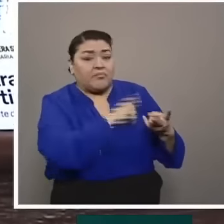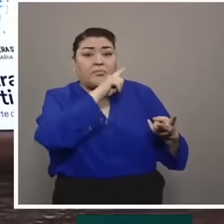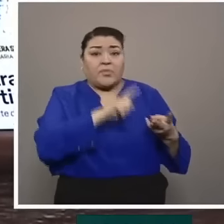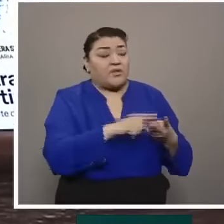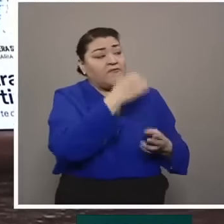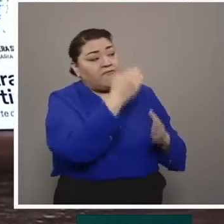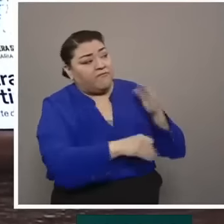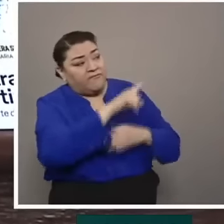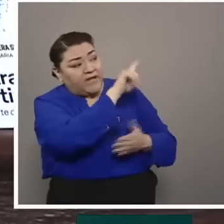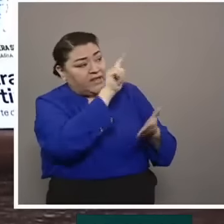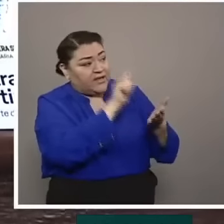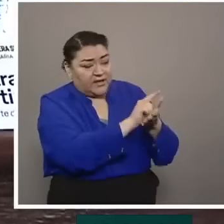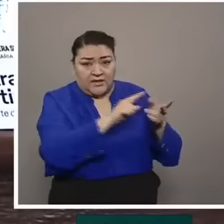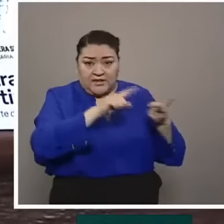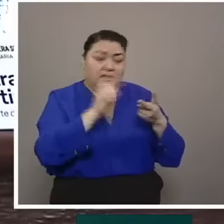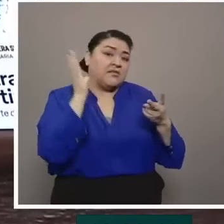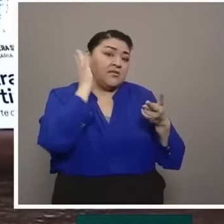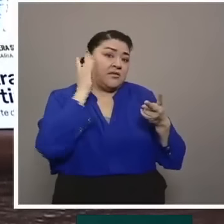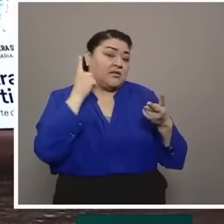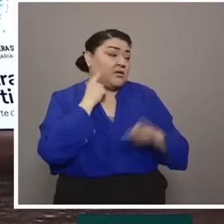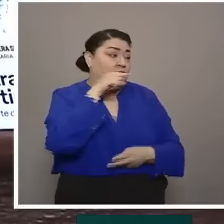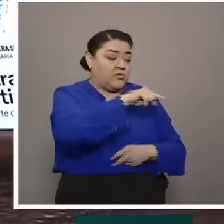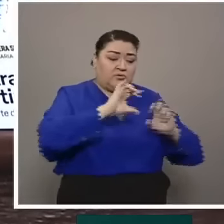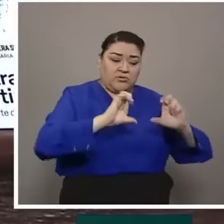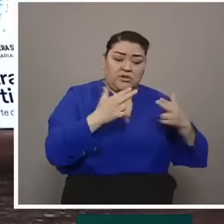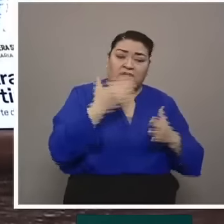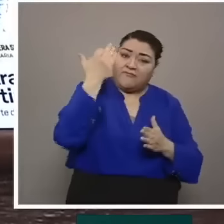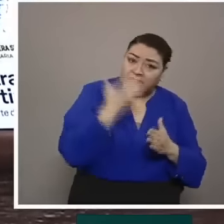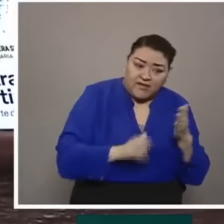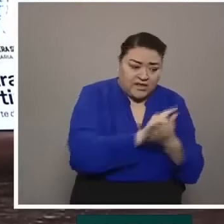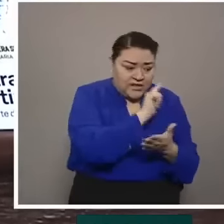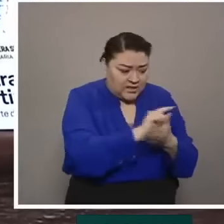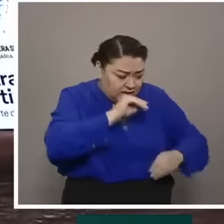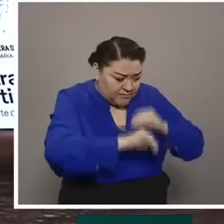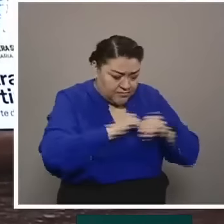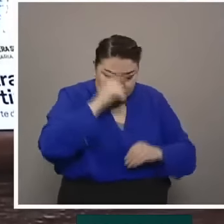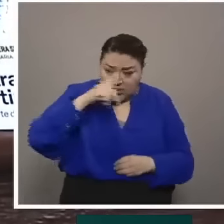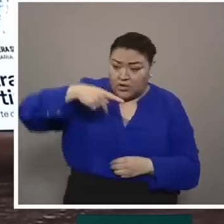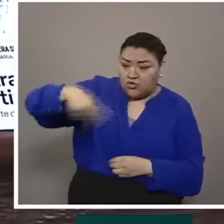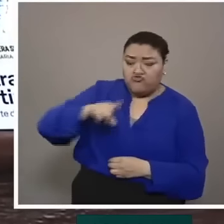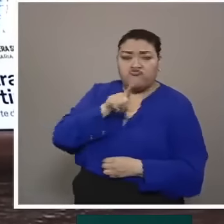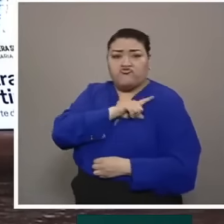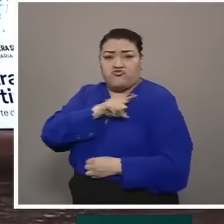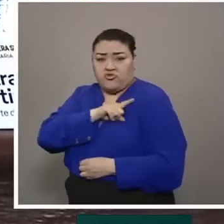del Congreso del Estado de Chiapas para hacer operativo el derecho de autogobierno indígena.